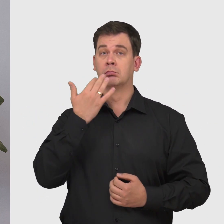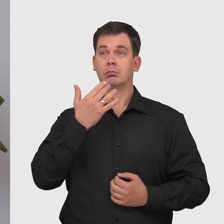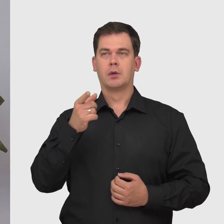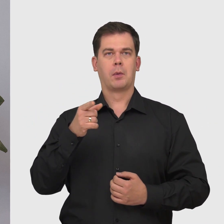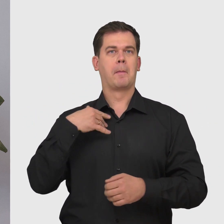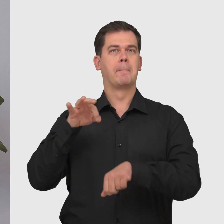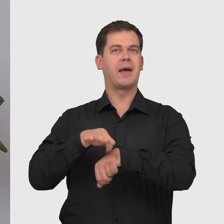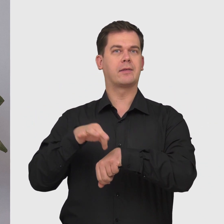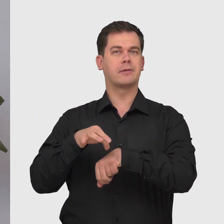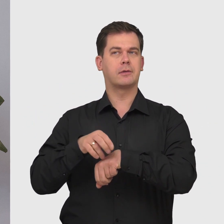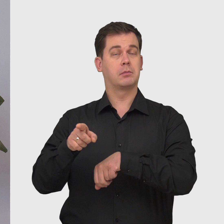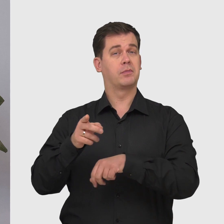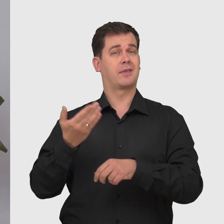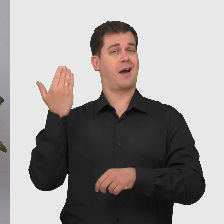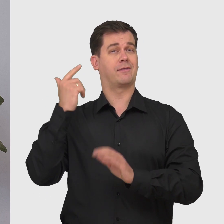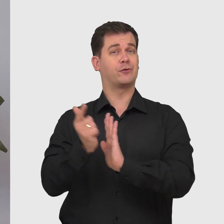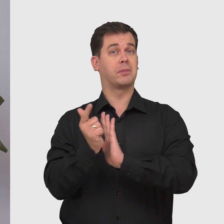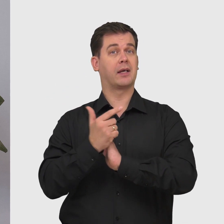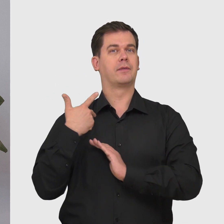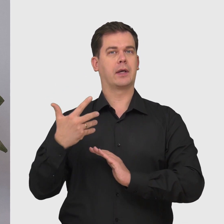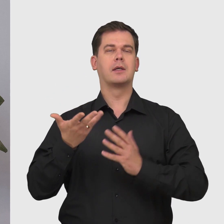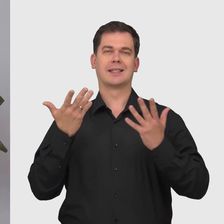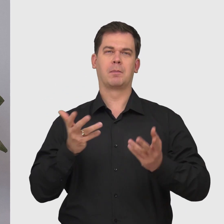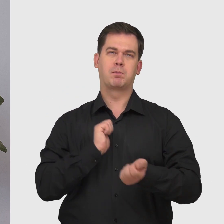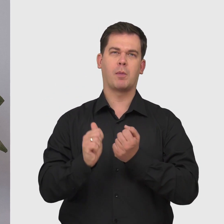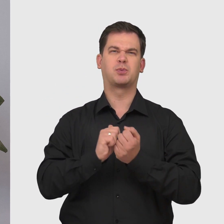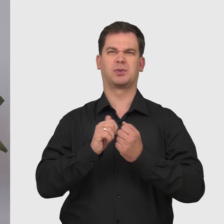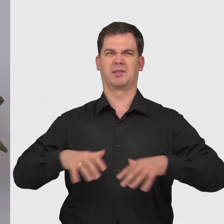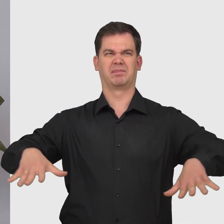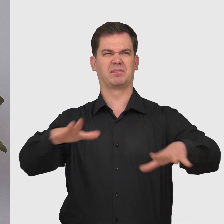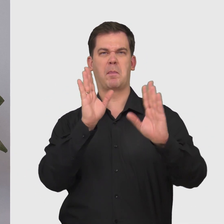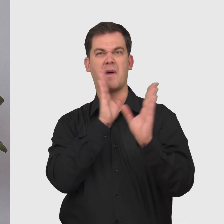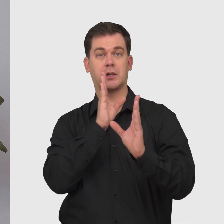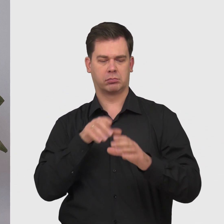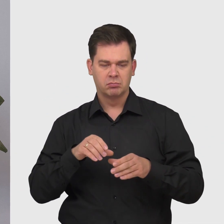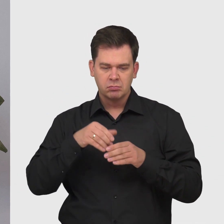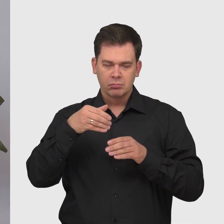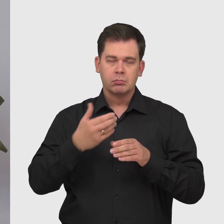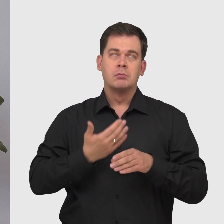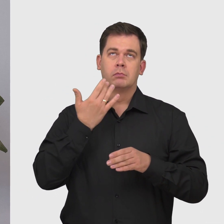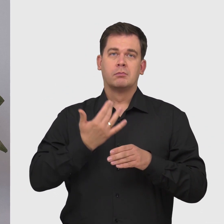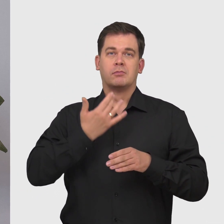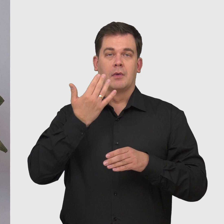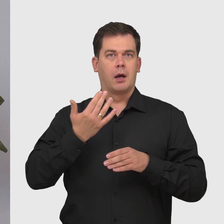których woń zgodnie z medycznymi wyobrażeniami z epoki miała oczyszczać zepsute powietrze.